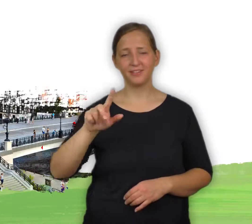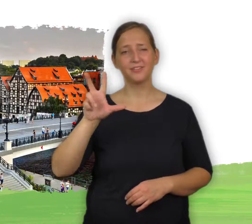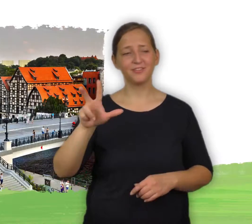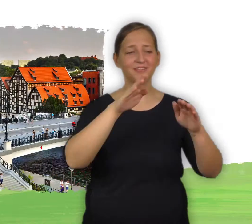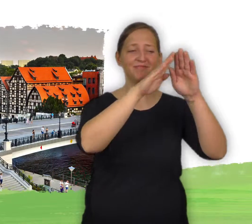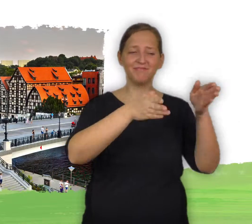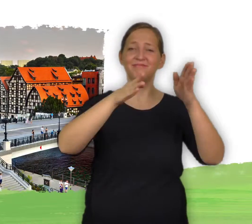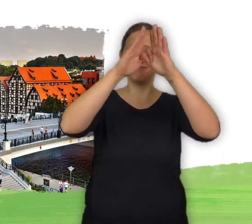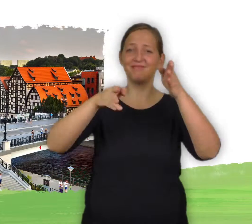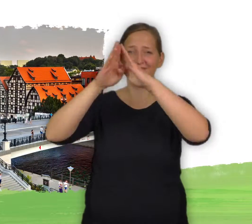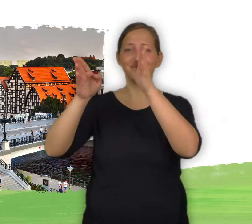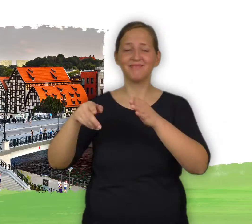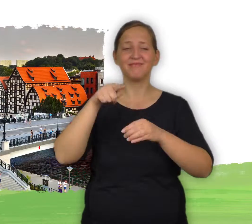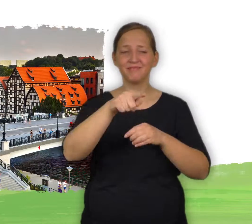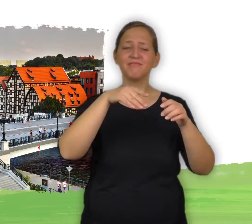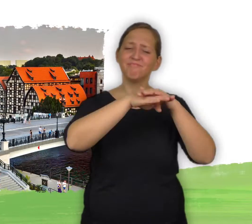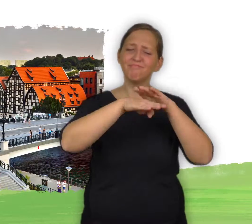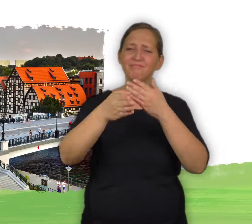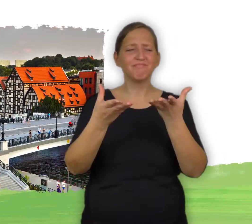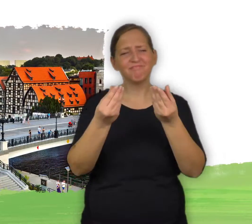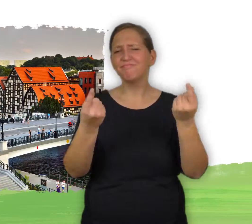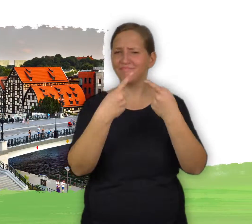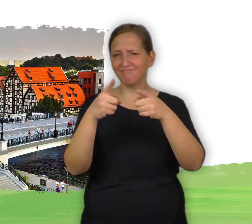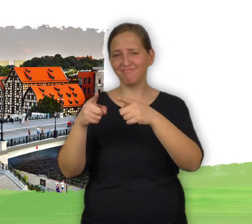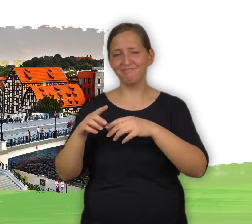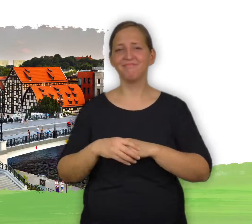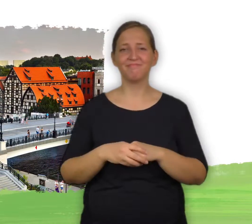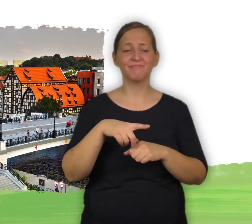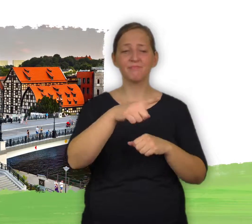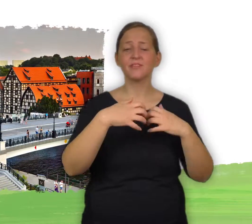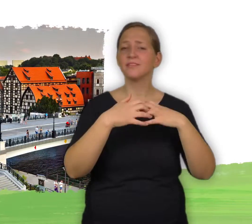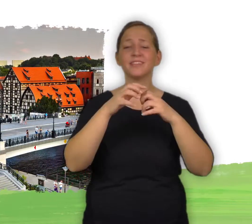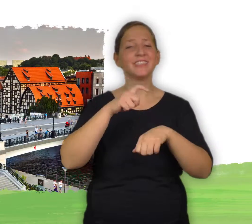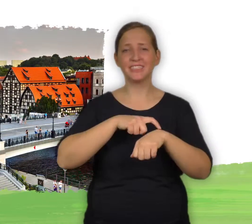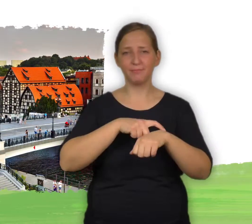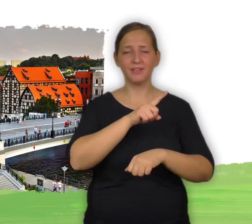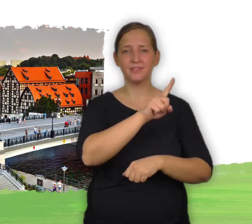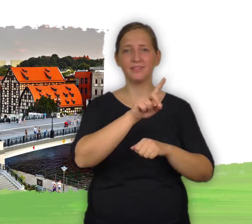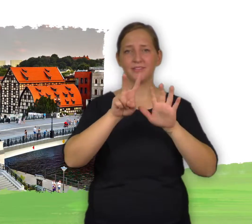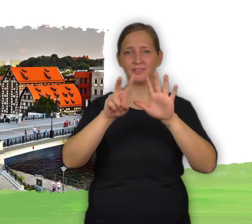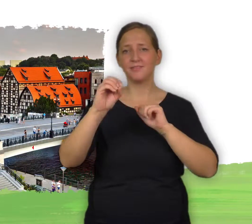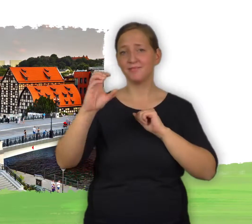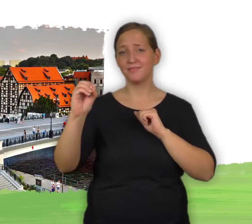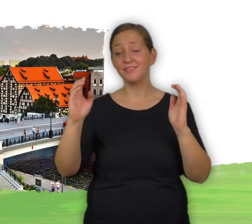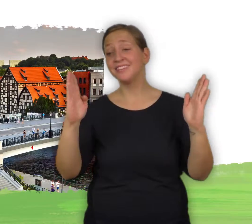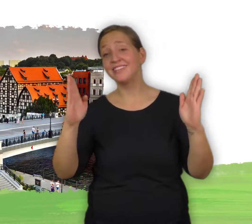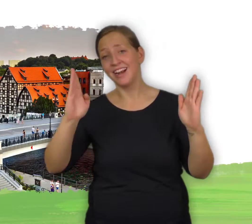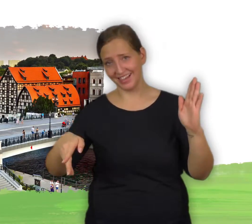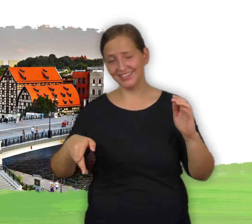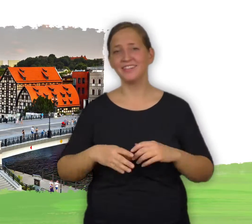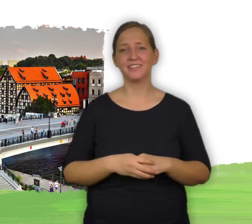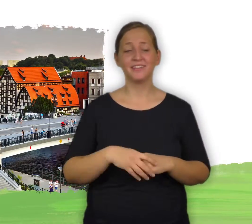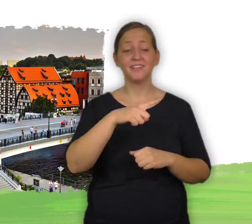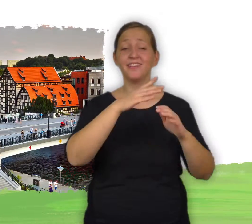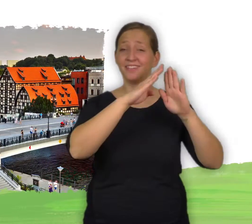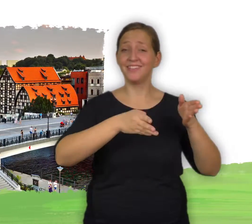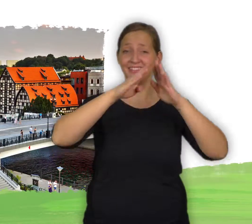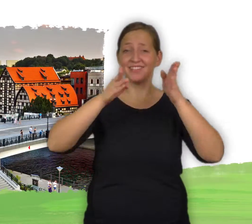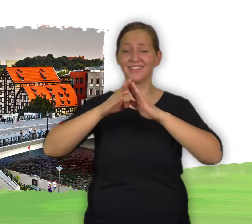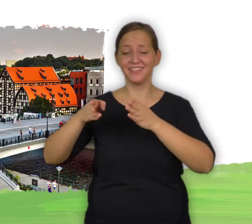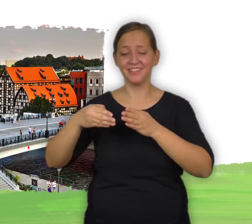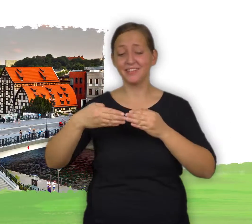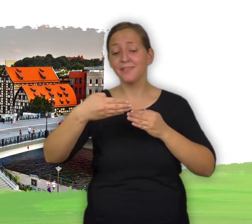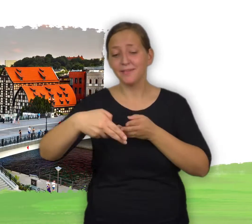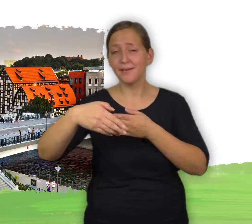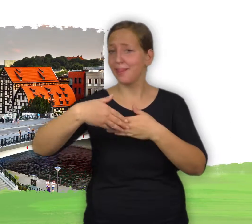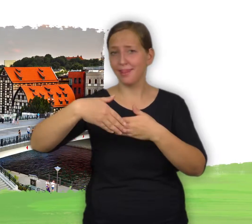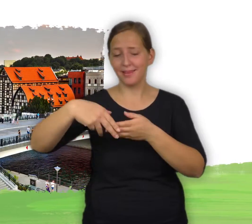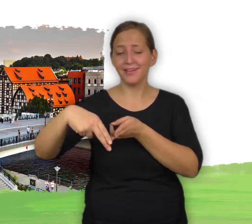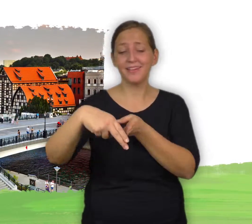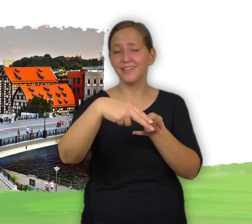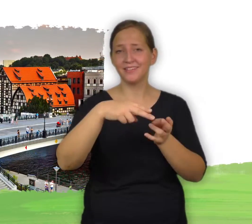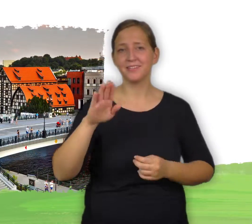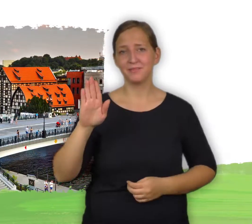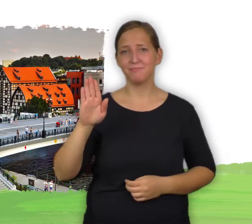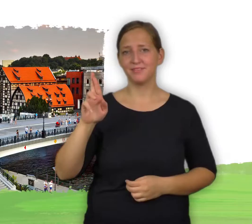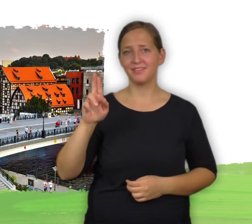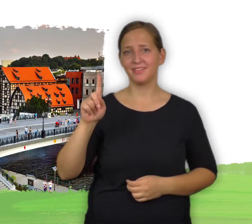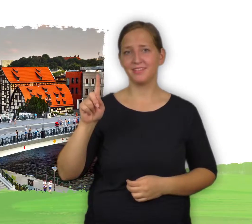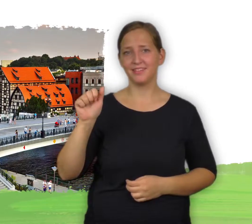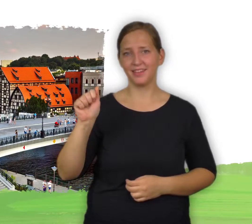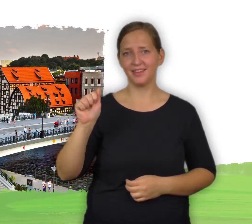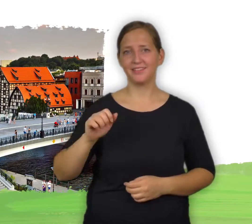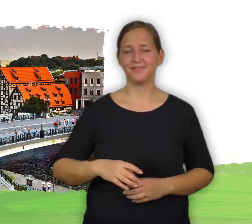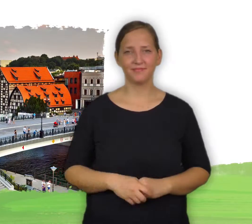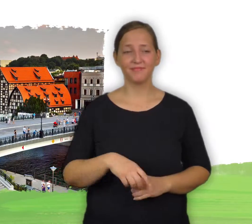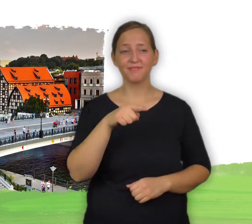To trzy magazyny zbudowane nad rzeką Brdą pod koniec XVIII w.